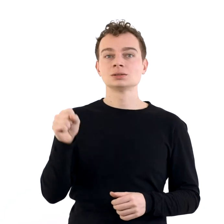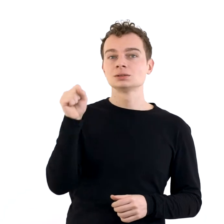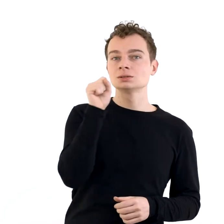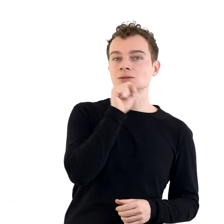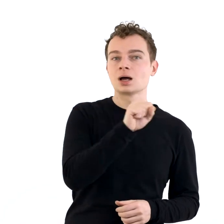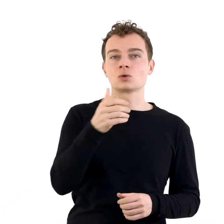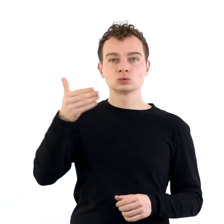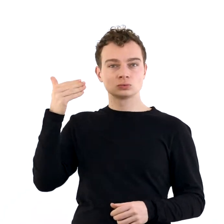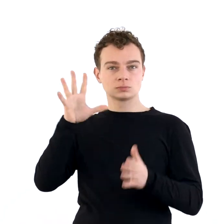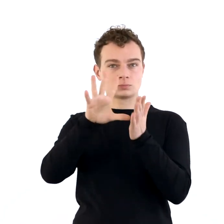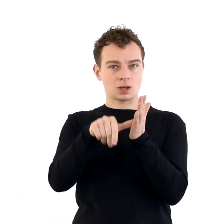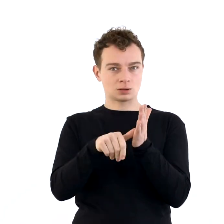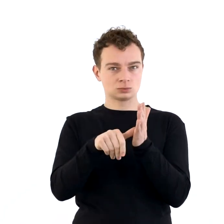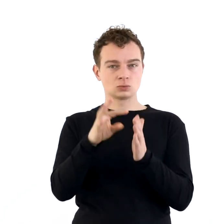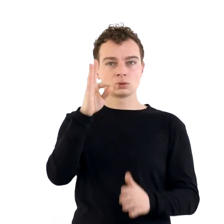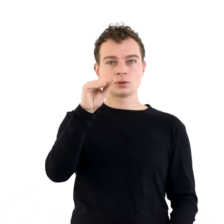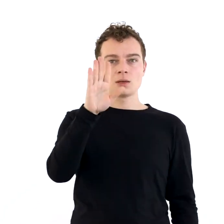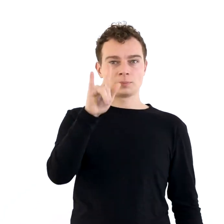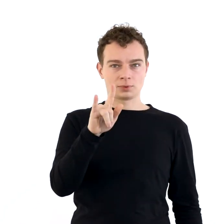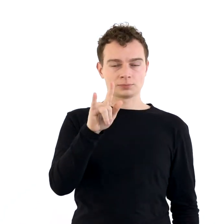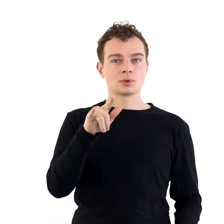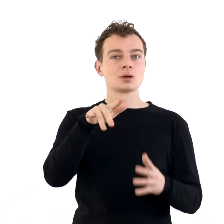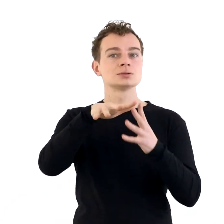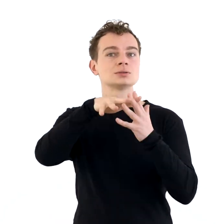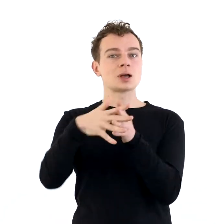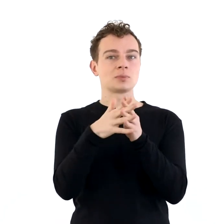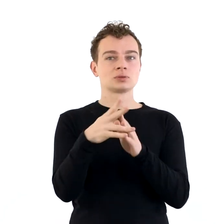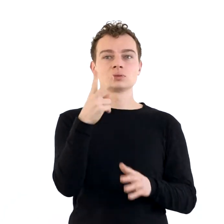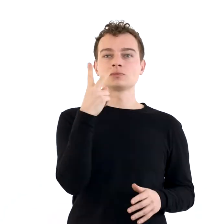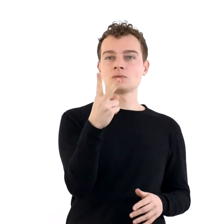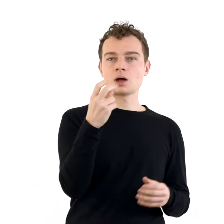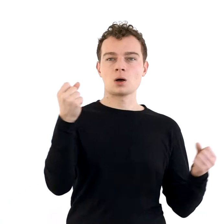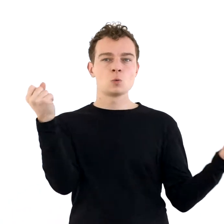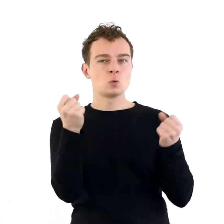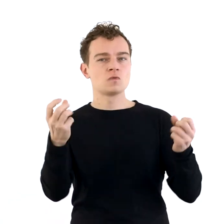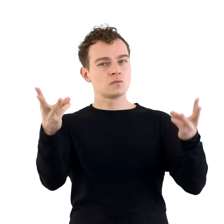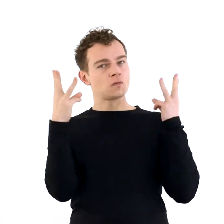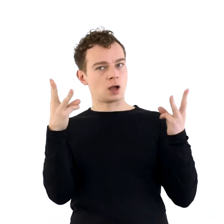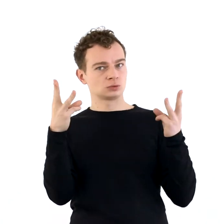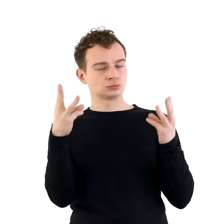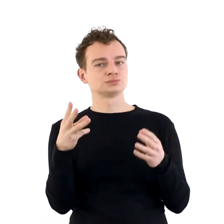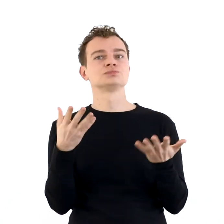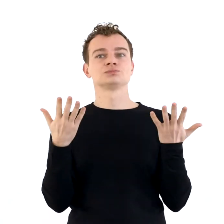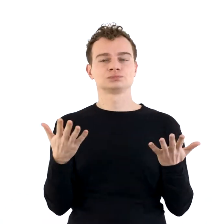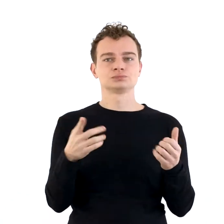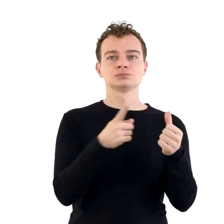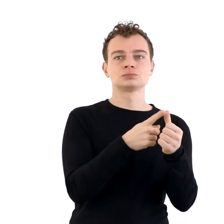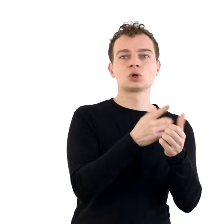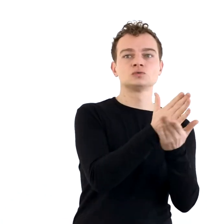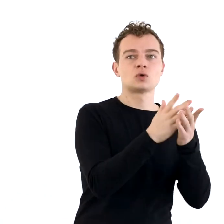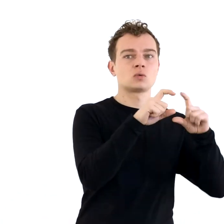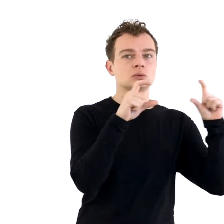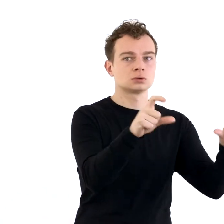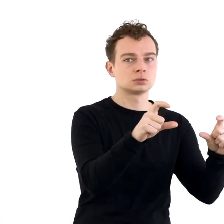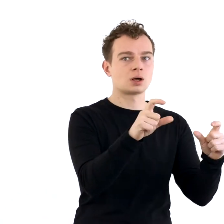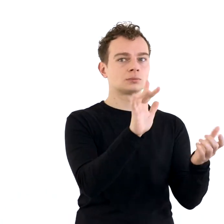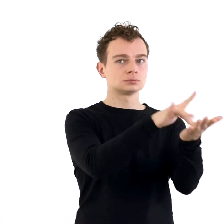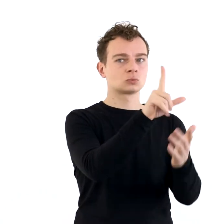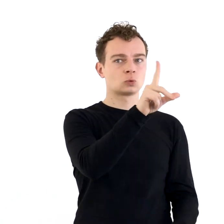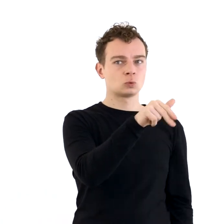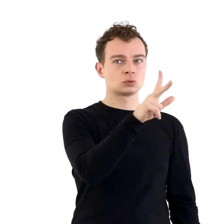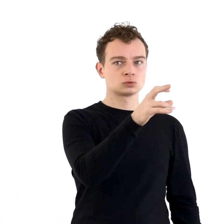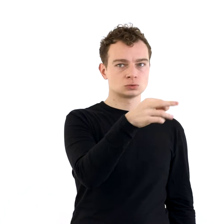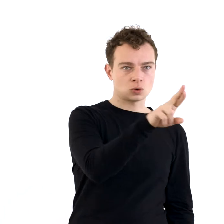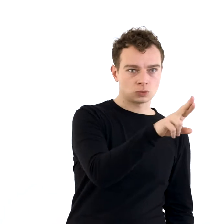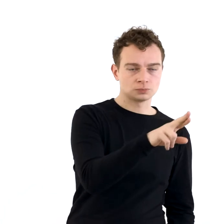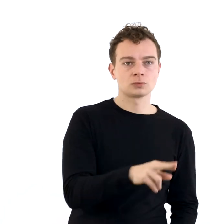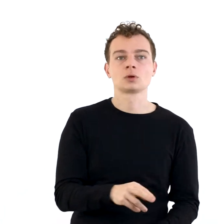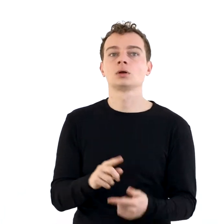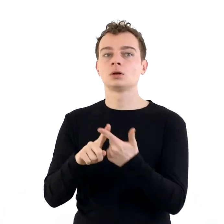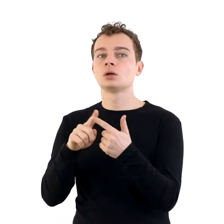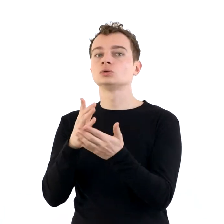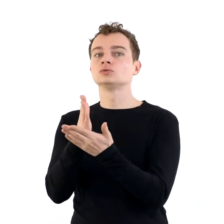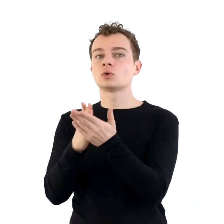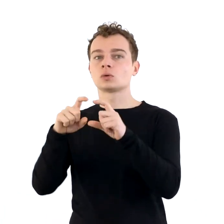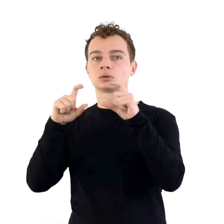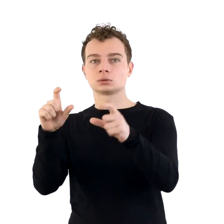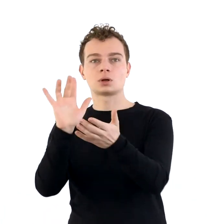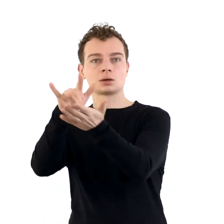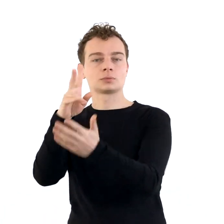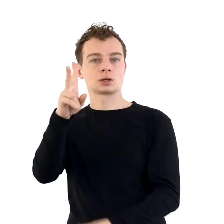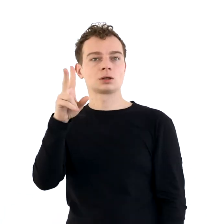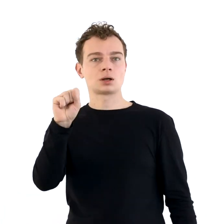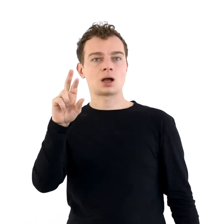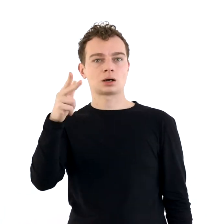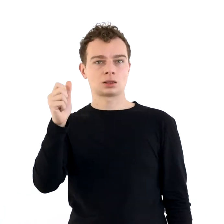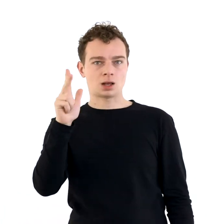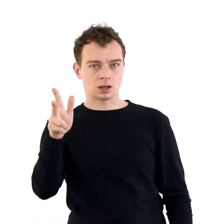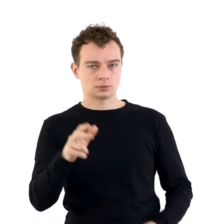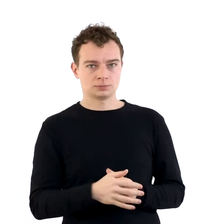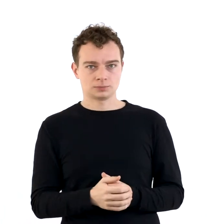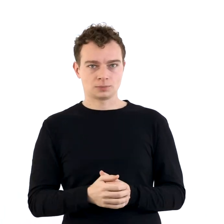Jest jednym z dwóch (drugim jest świątynia w Karnaku) najważniejszych zabytków Teb.